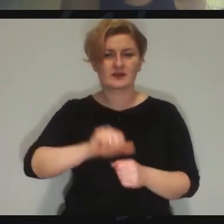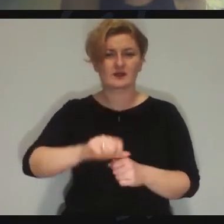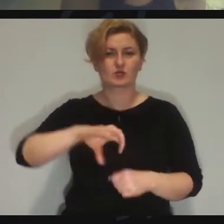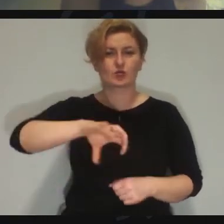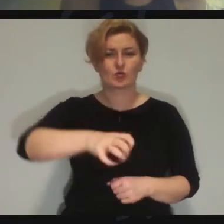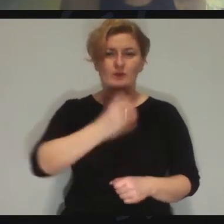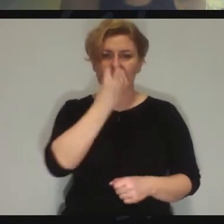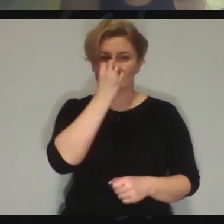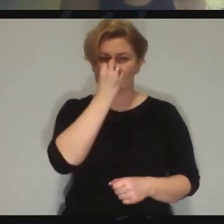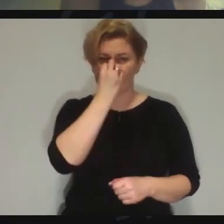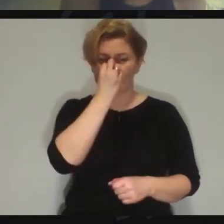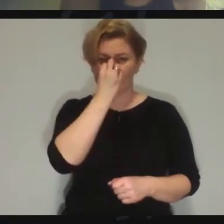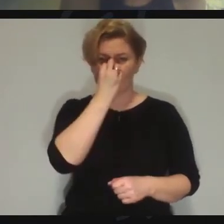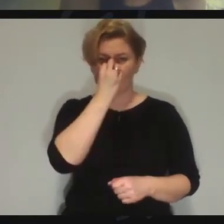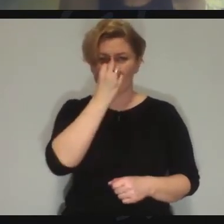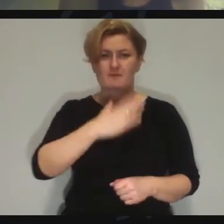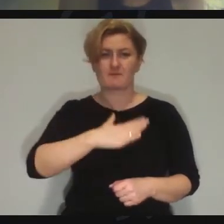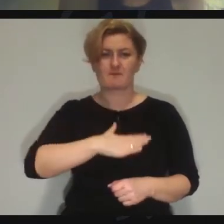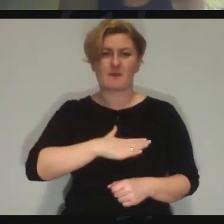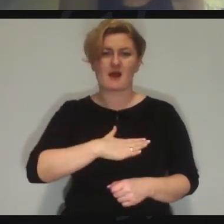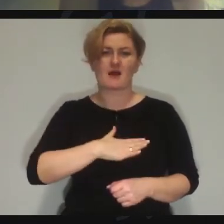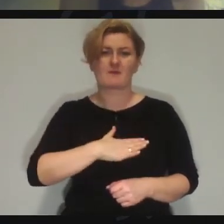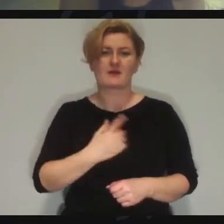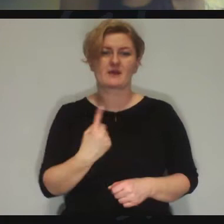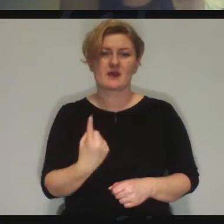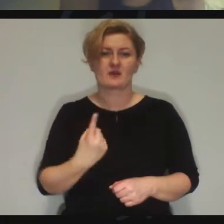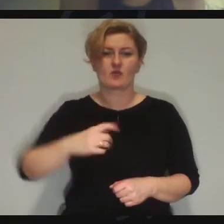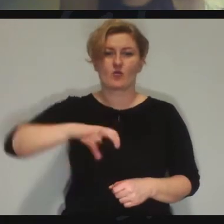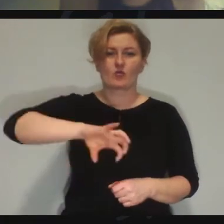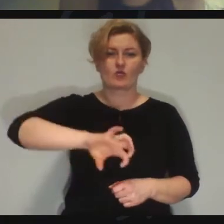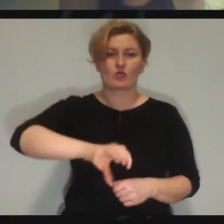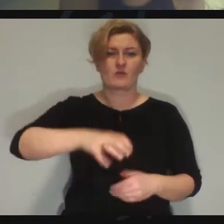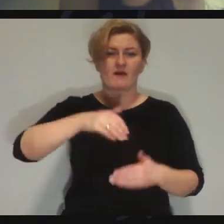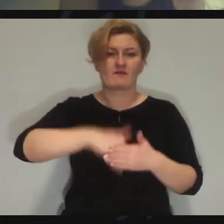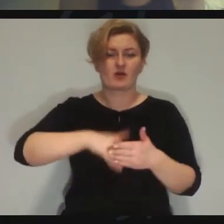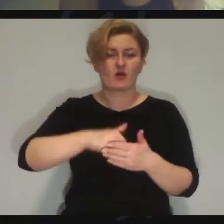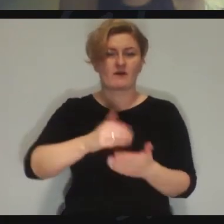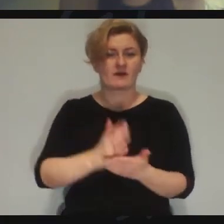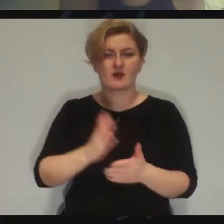Mam jedna grupę wychowawczą tylko i wyłącznie cyrkową.